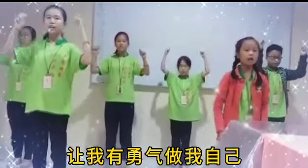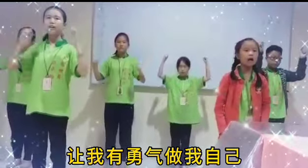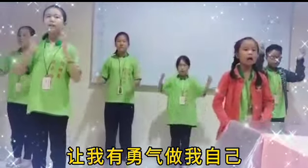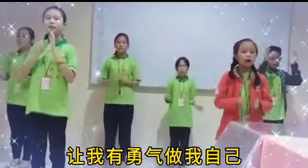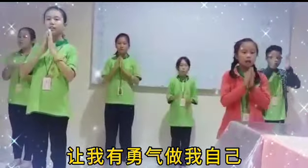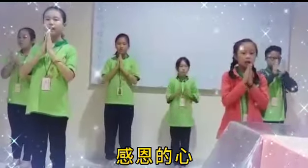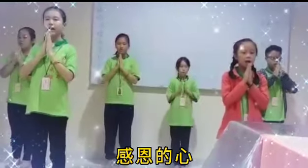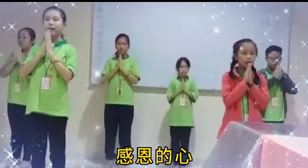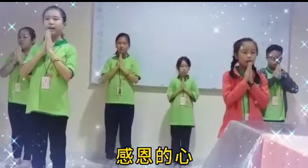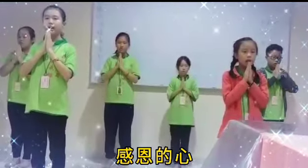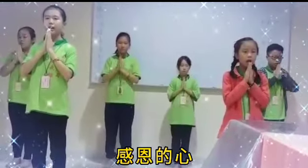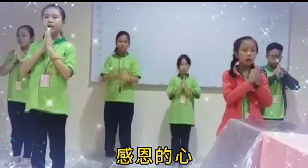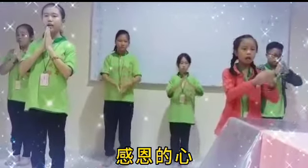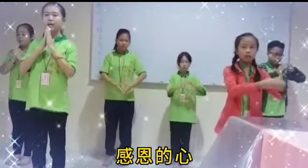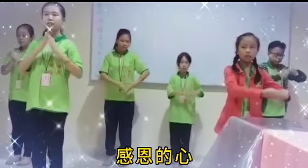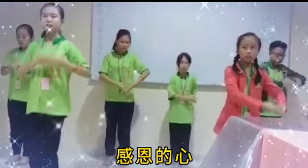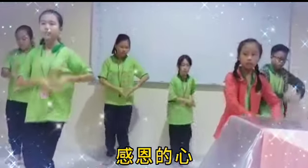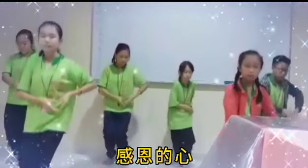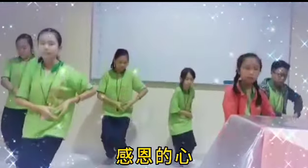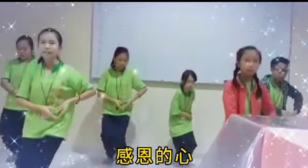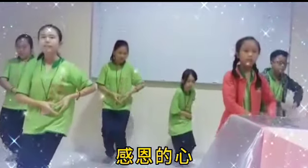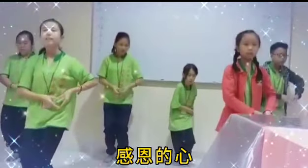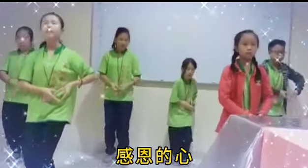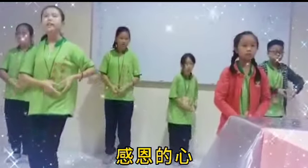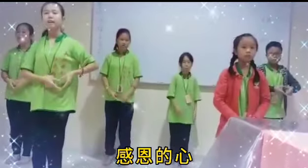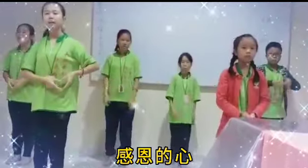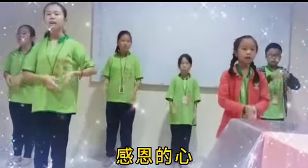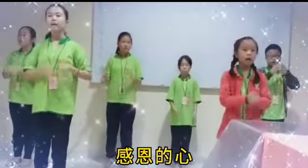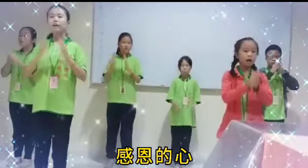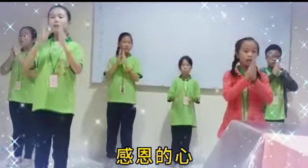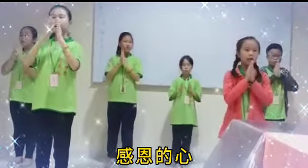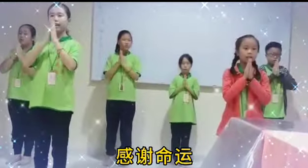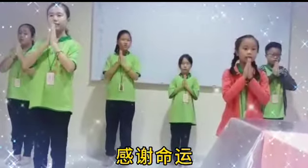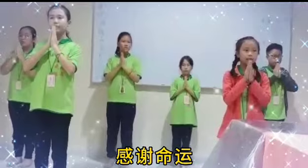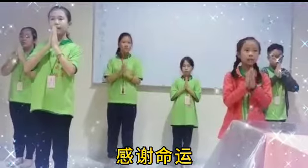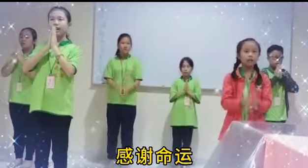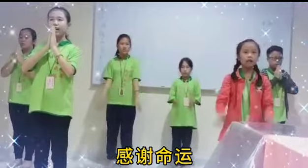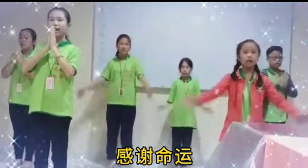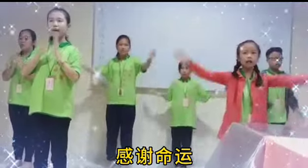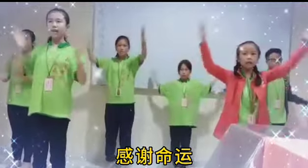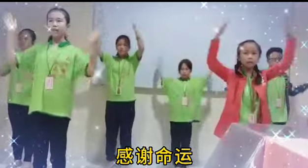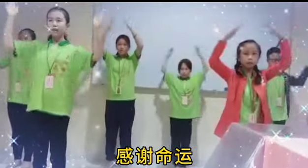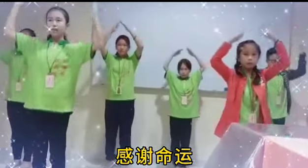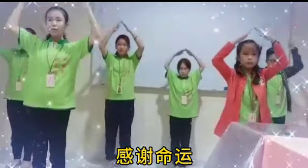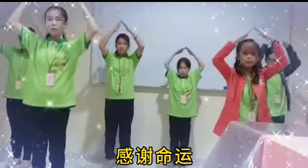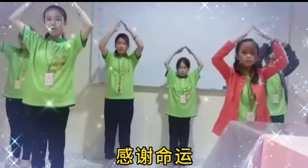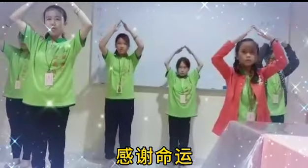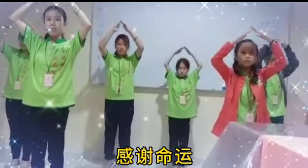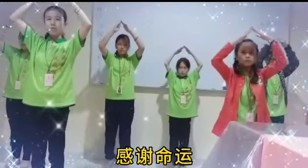感恩的心 感谢命运